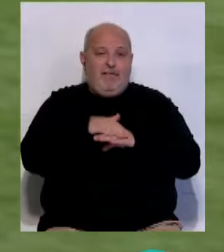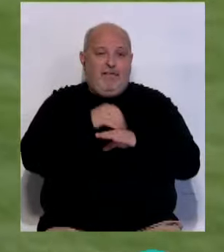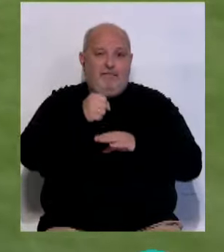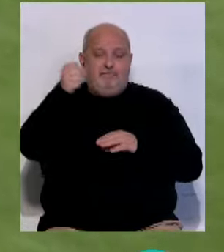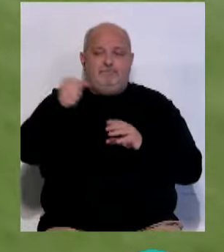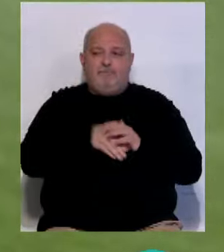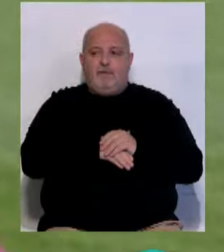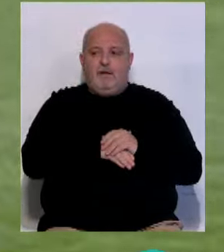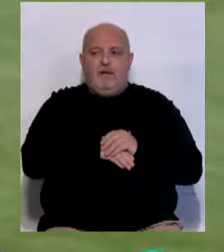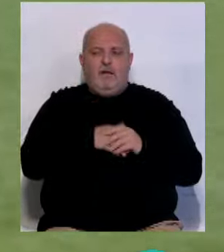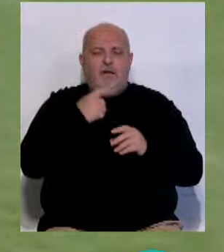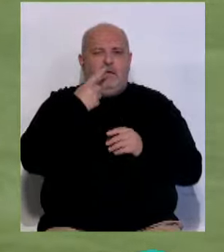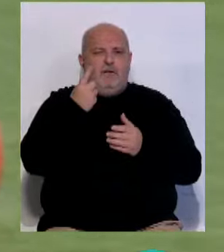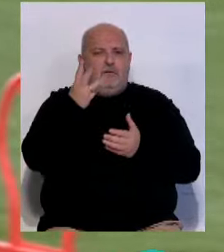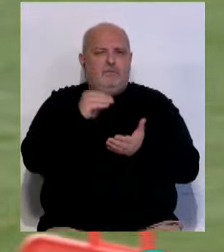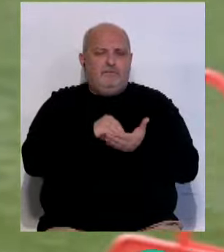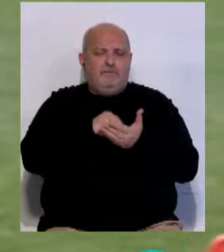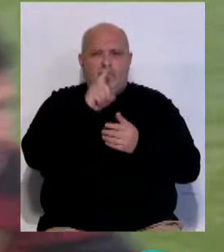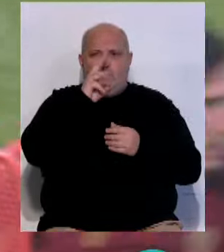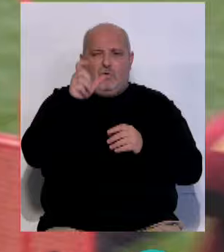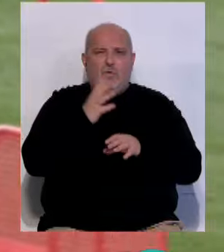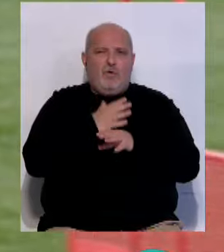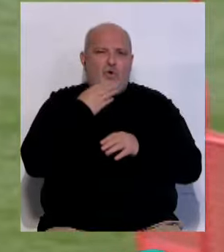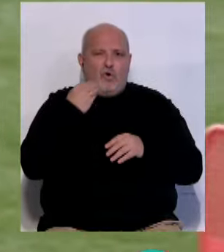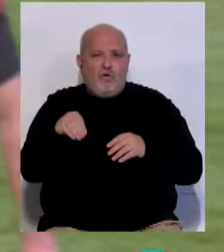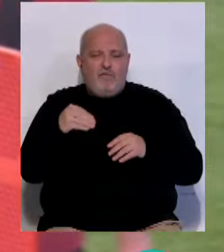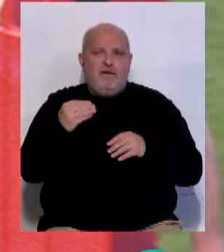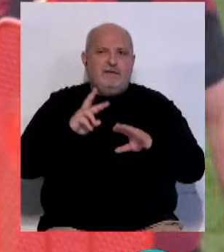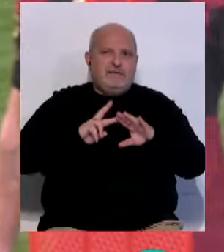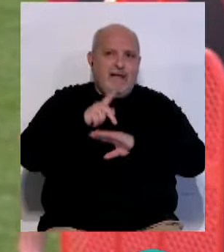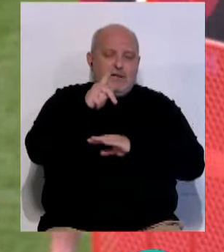jugador que llevamos diciendo muchos años Que es un jugador joven que va a dar salto que va pero no